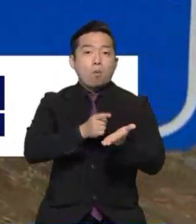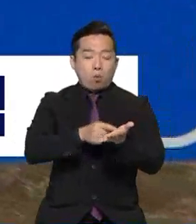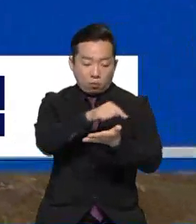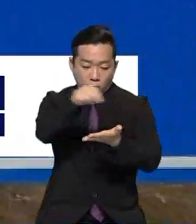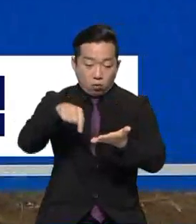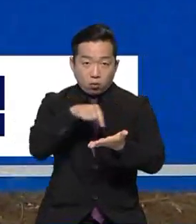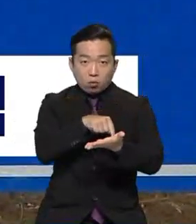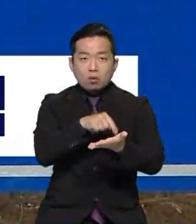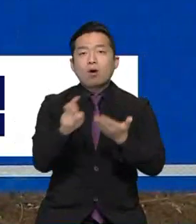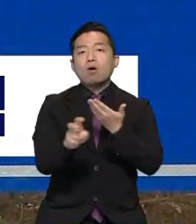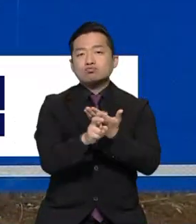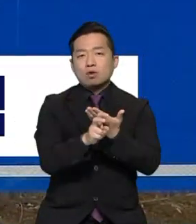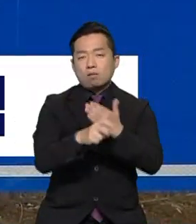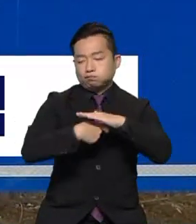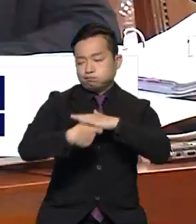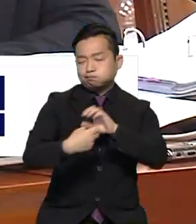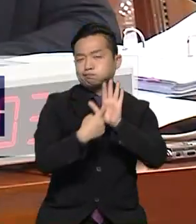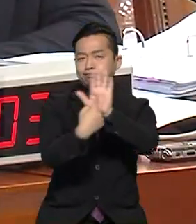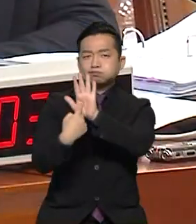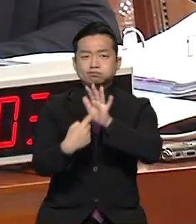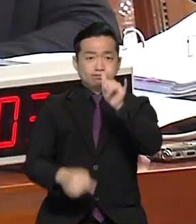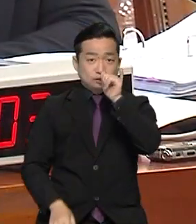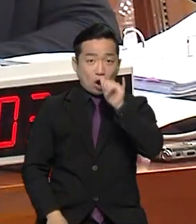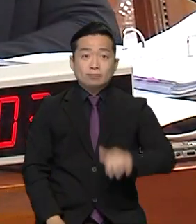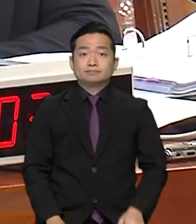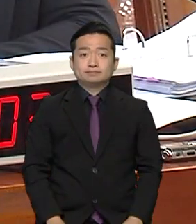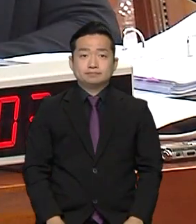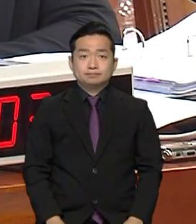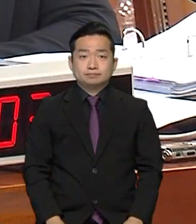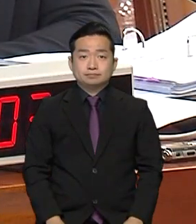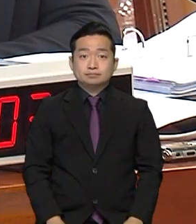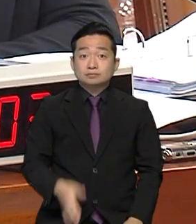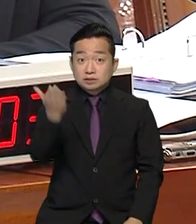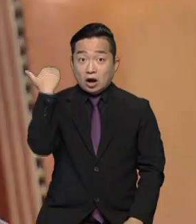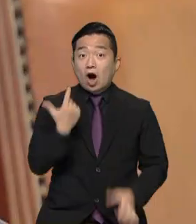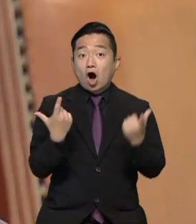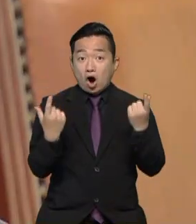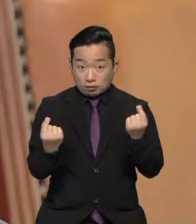의심하고 있습니다. 유 사무총장은 종전처럼 혐의를 강력하게